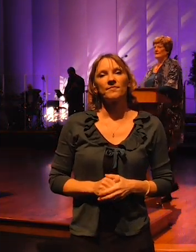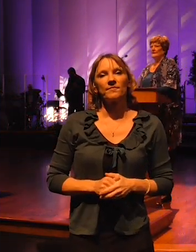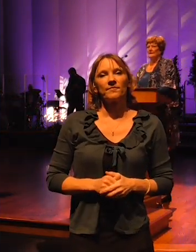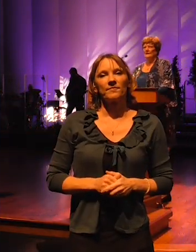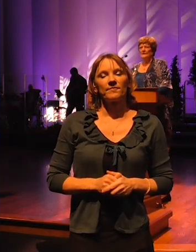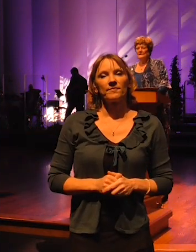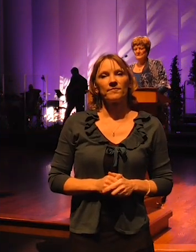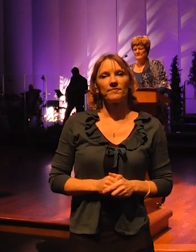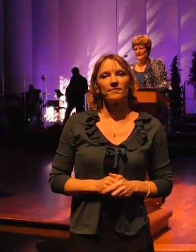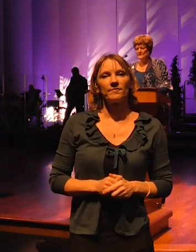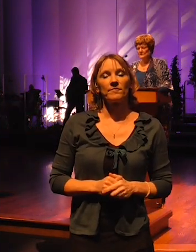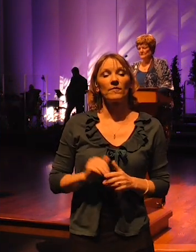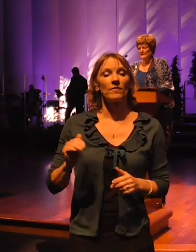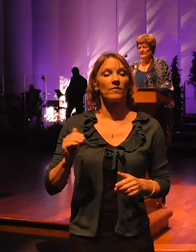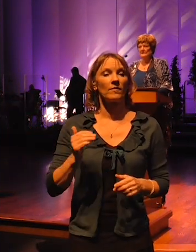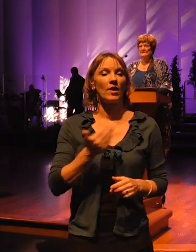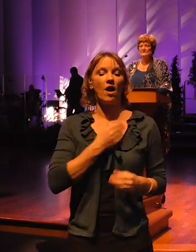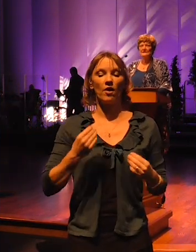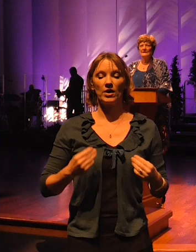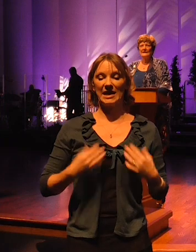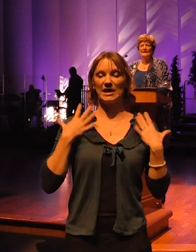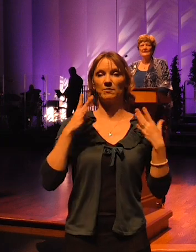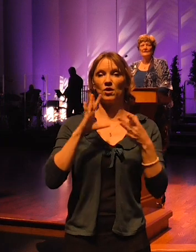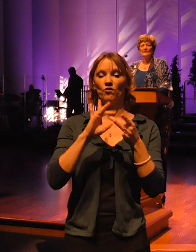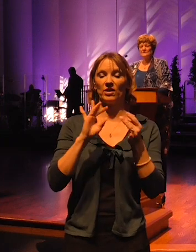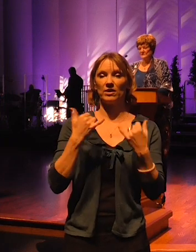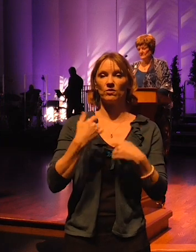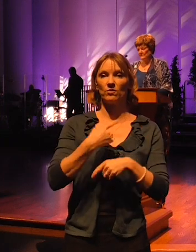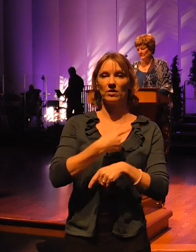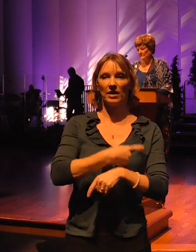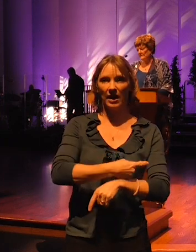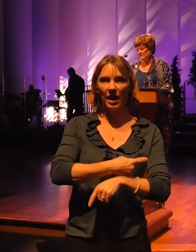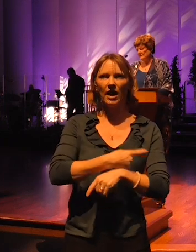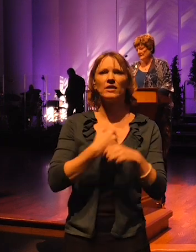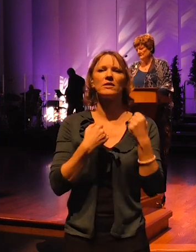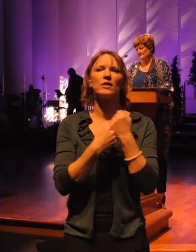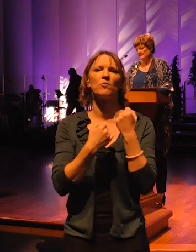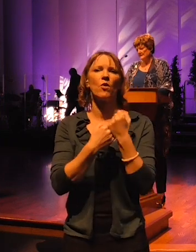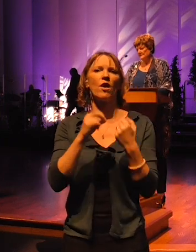nuestras lecturas inspiradoras de hoy son para apoyar el mensaje del Reverendo Josh